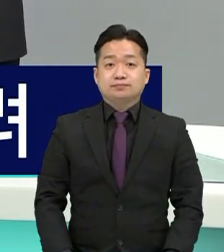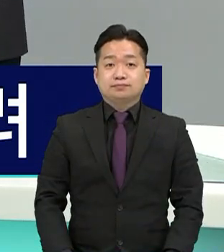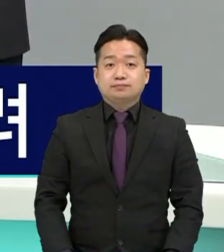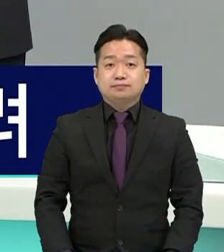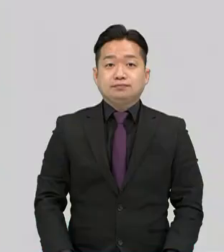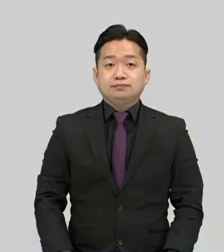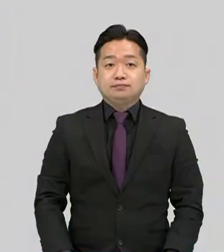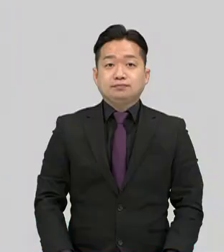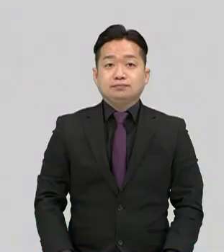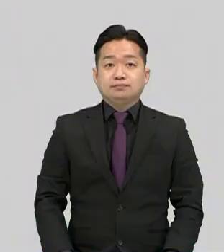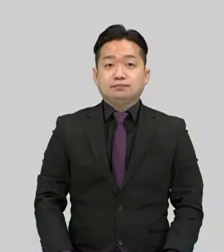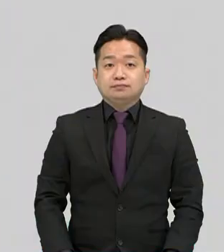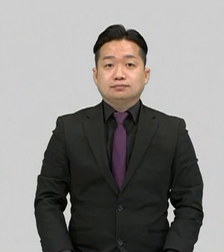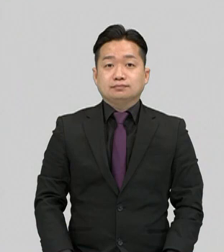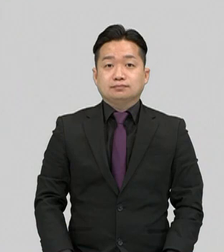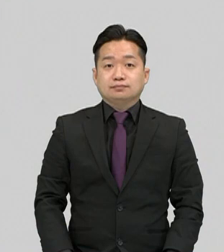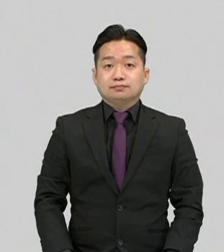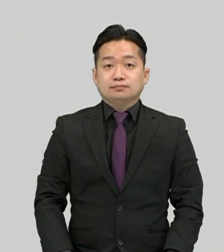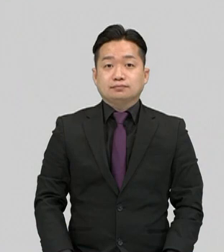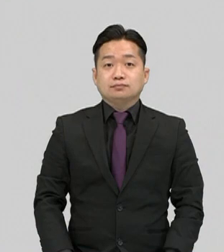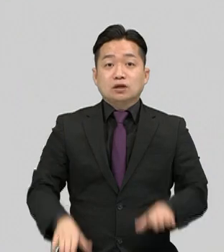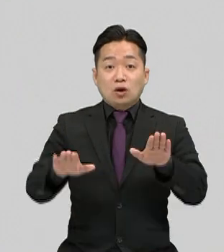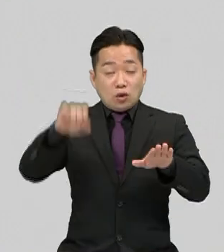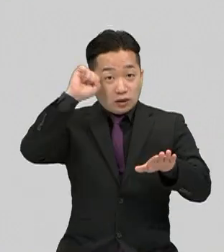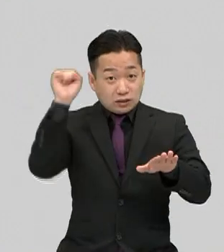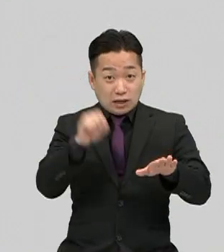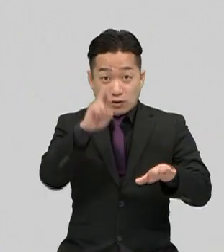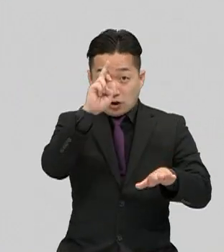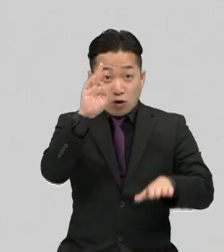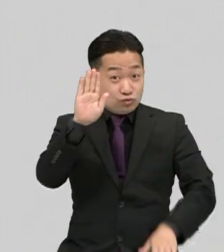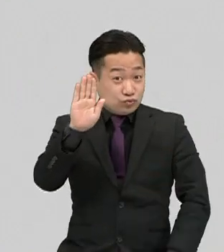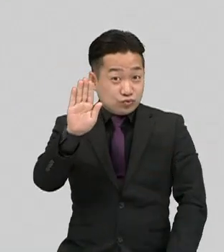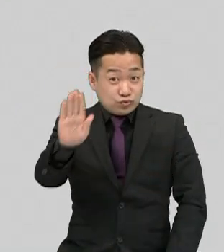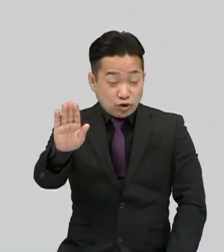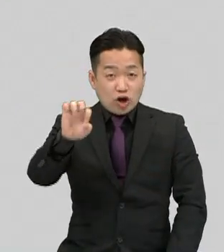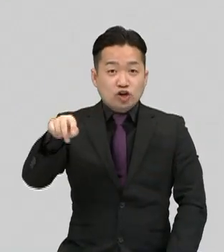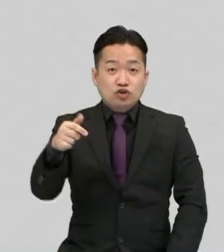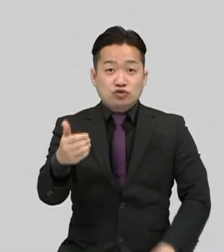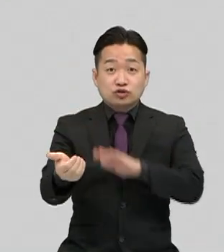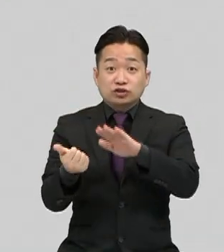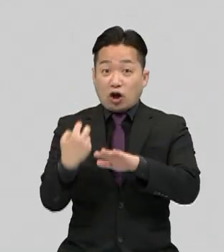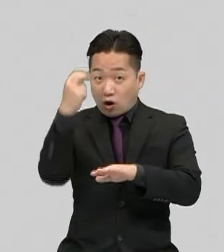(기자) 오늘 새벽 0시를 넘긴 시각 윤석열 전 검찰총장의 반려견의 이름으로